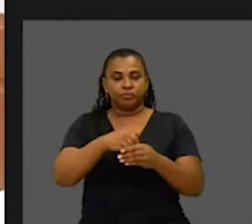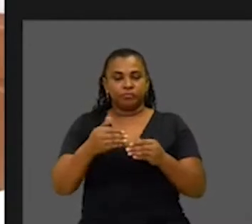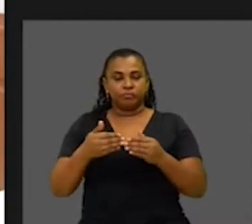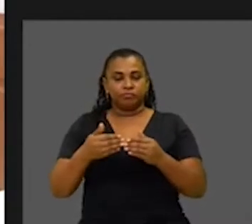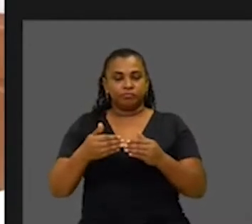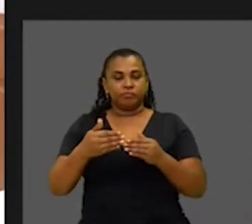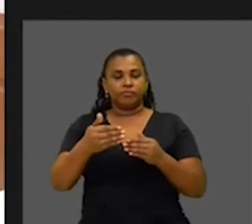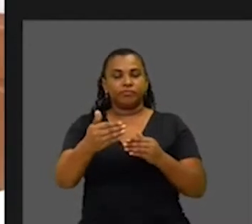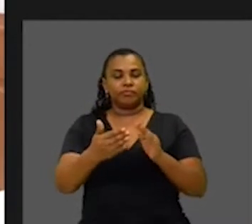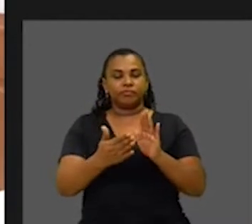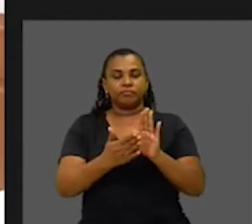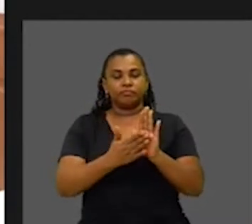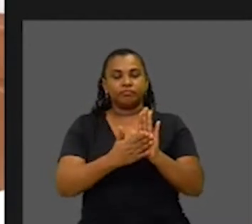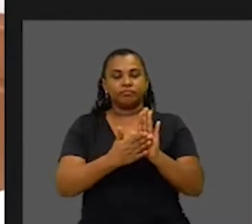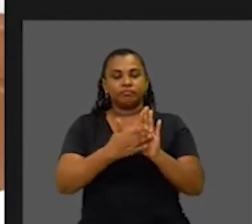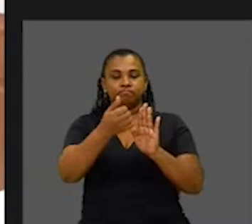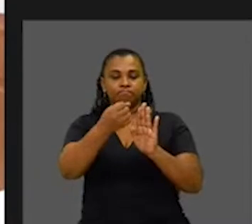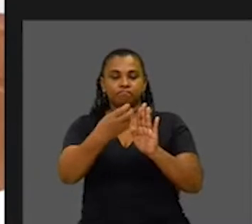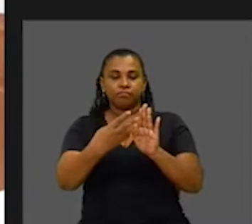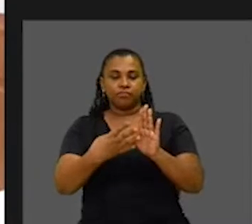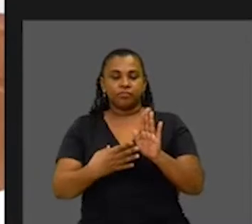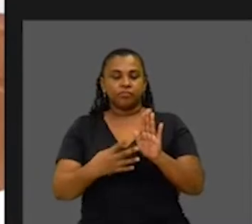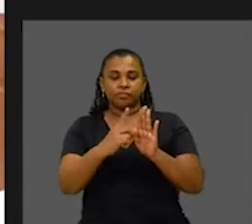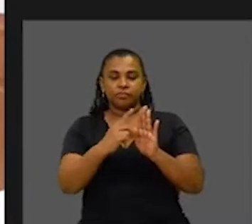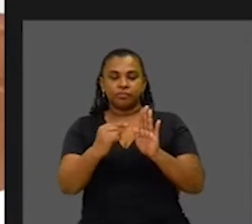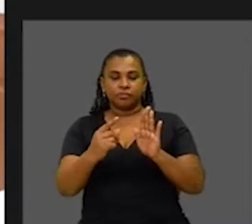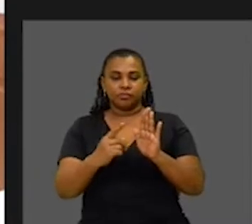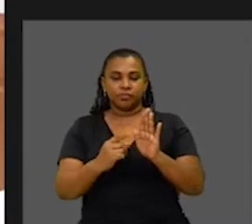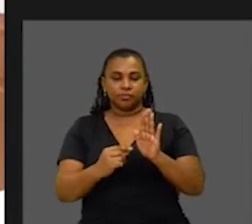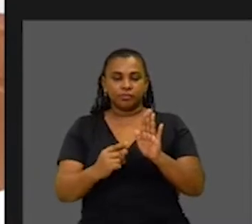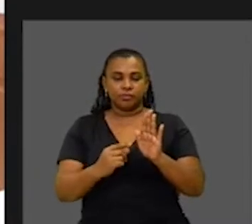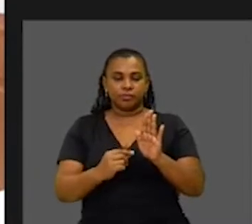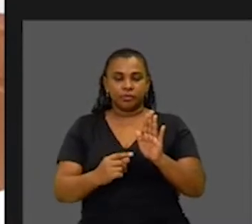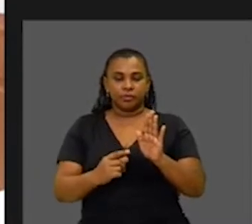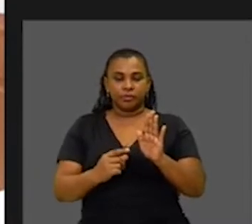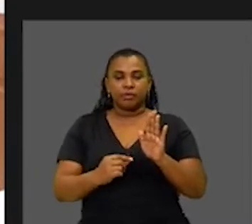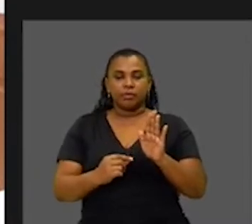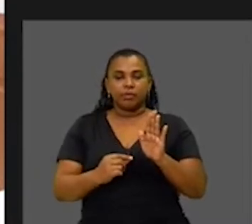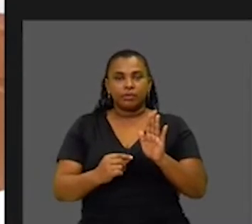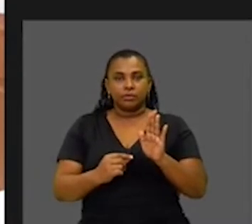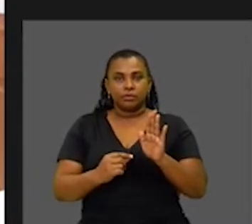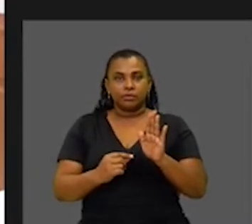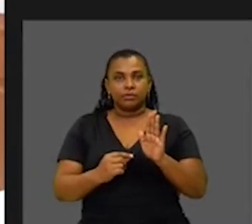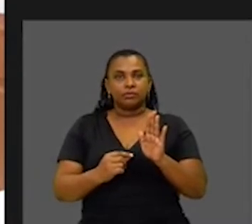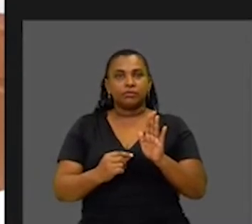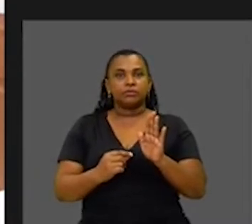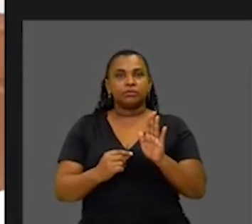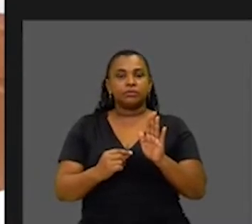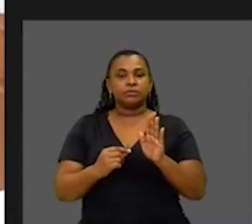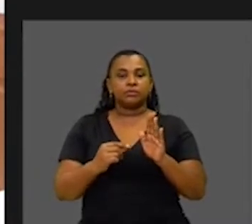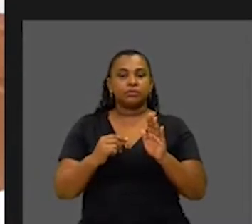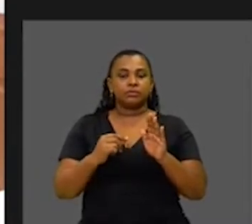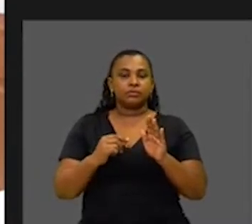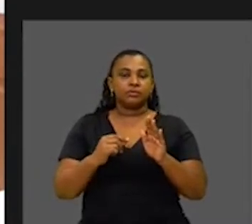destacando aqui um dos trechos do parágrafo descritivo da mesa as candidaturas coletivas